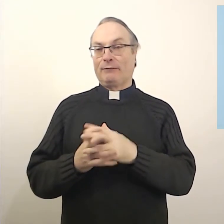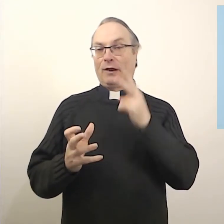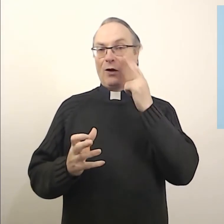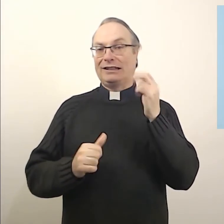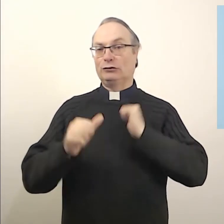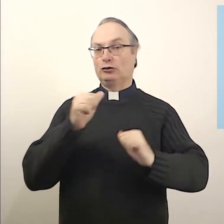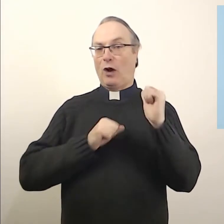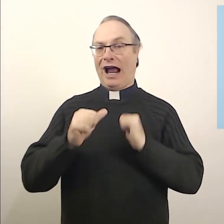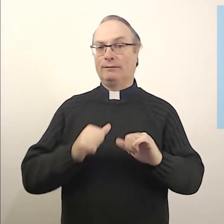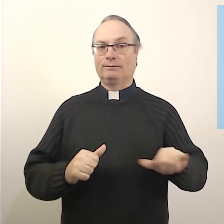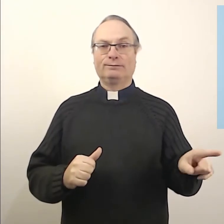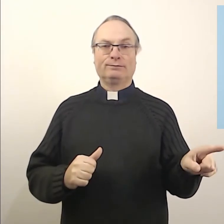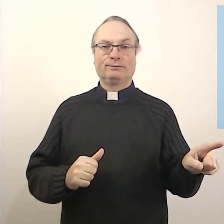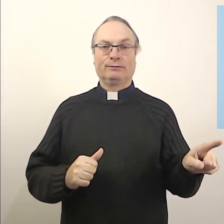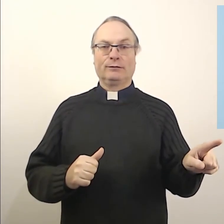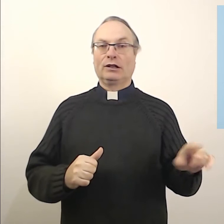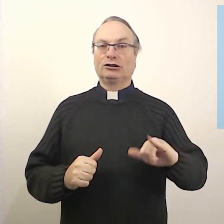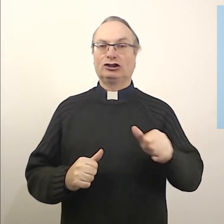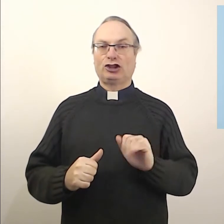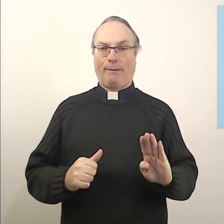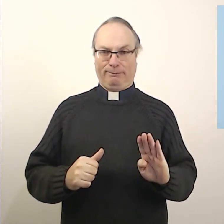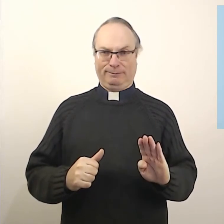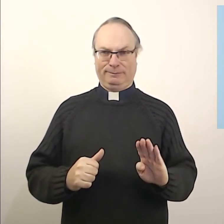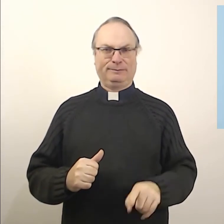On voit l'histoire de Job.